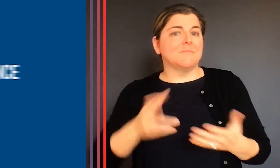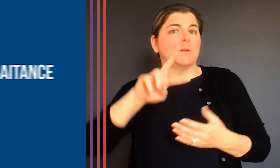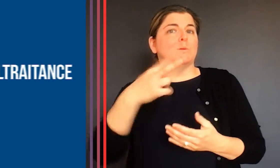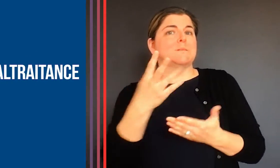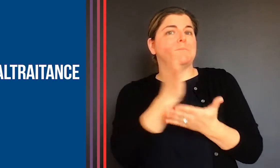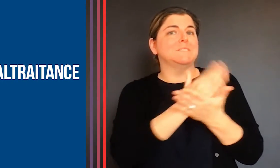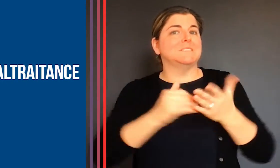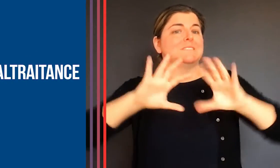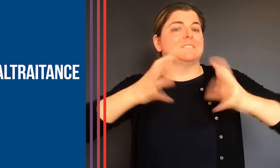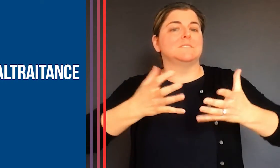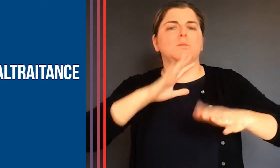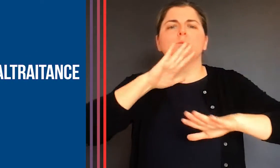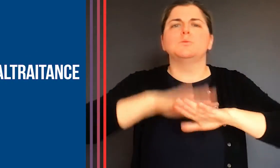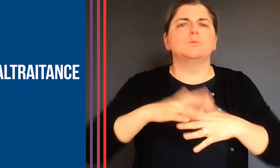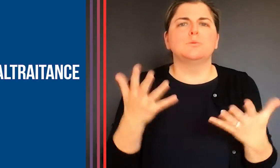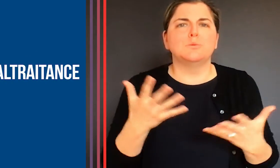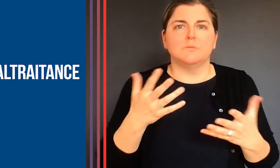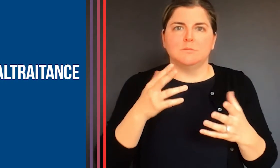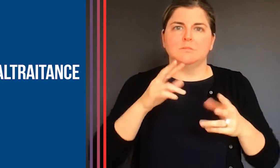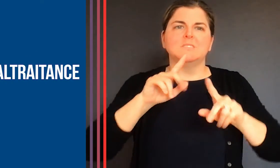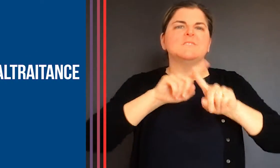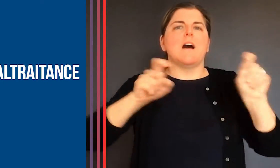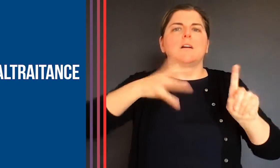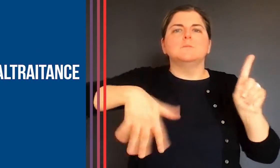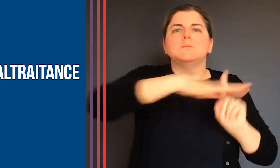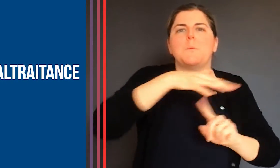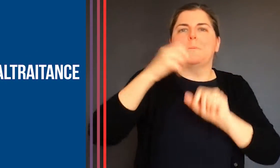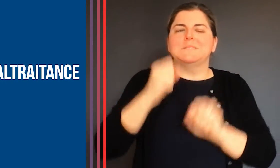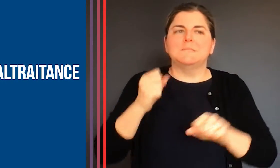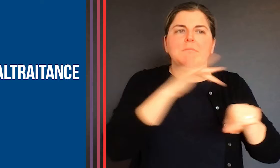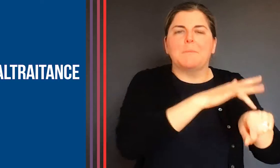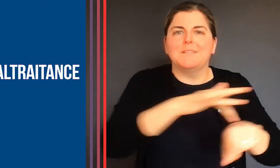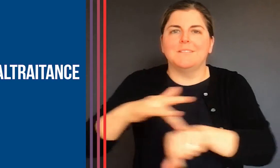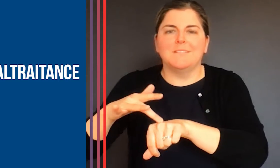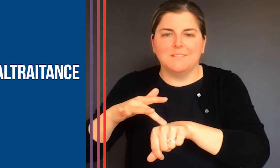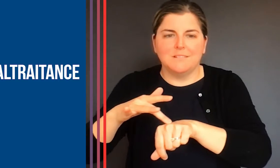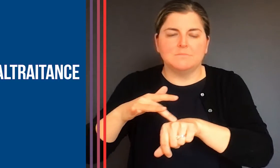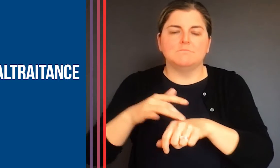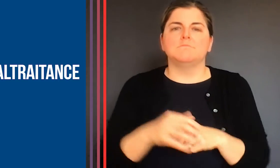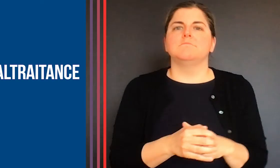La deuxième section aborde les champs d’application,